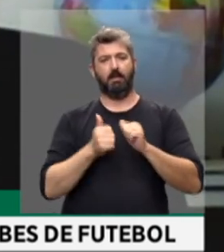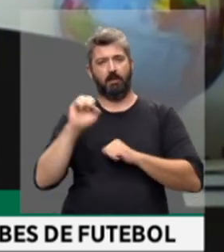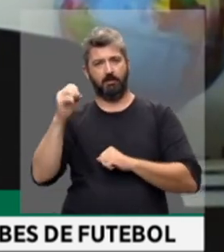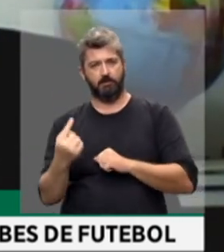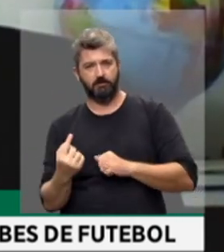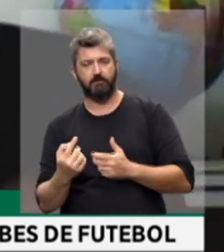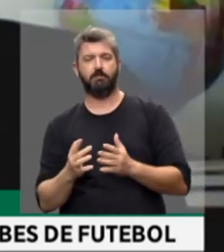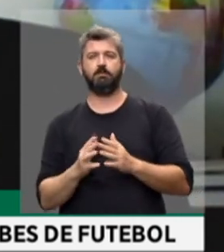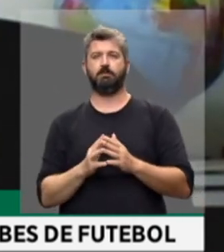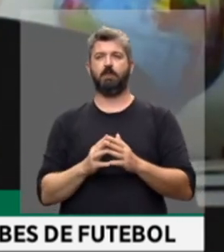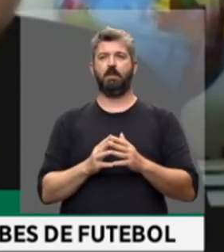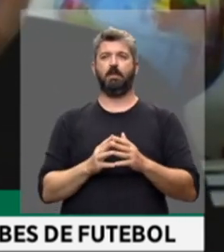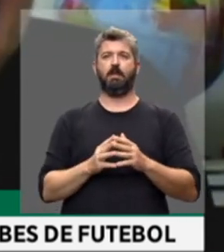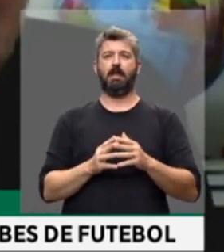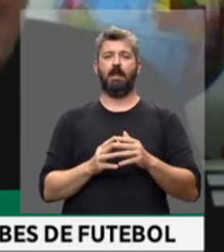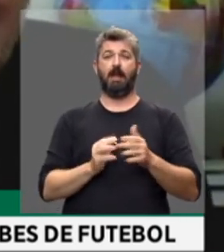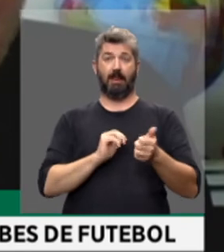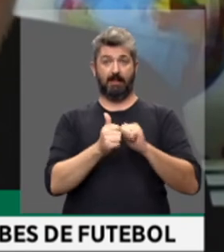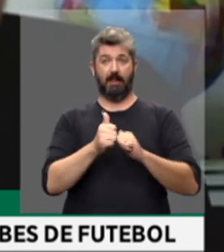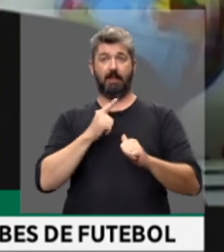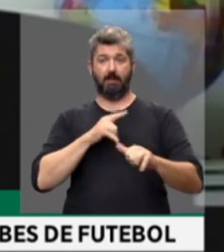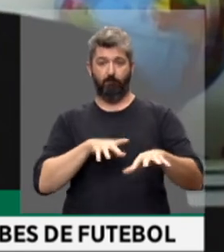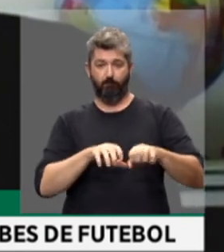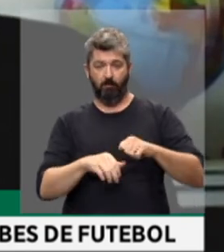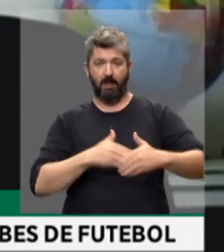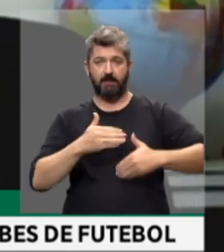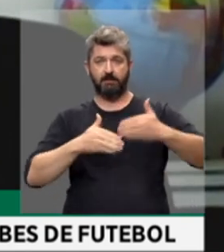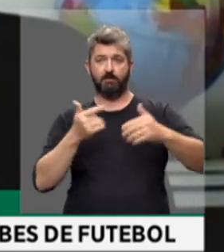PARÁGRAFO 2° DO REGIMENTO INTERNO DA CASA DESTAQUE PARA A VOTAÇÃO DE EMENDA DO